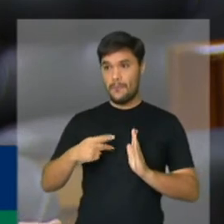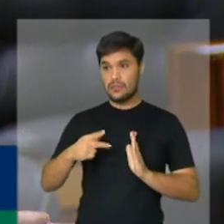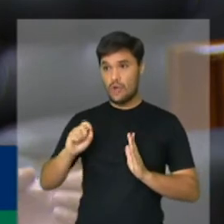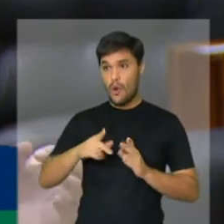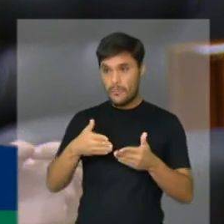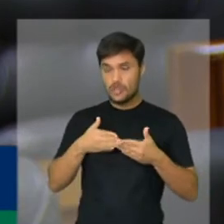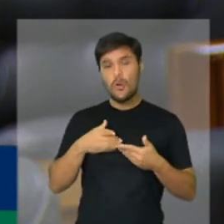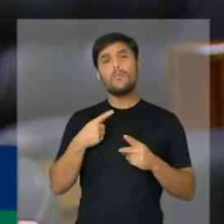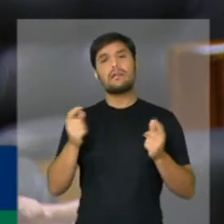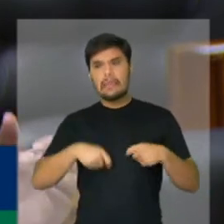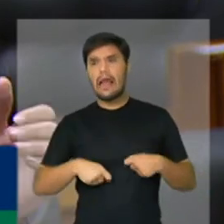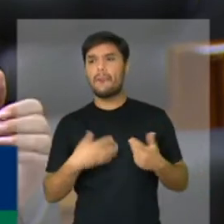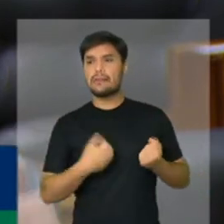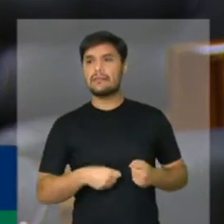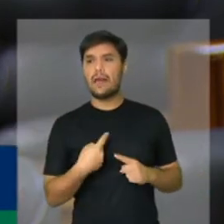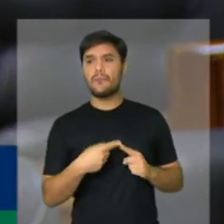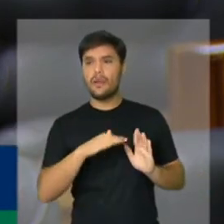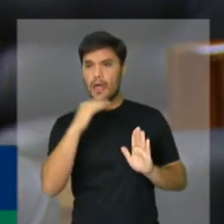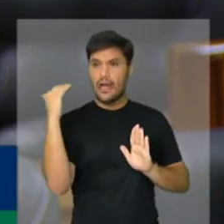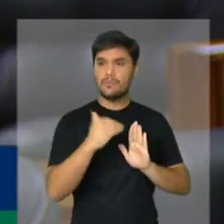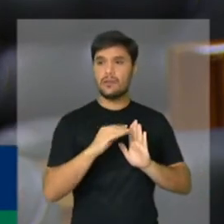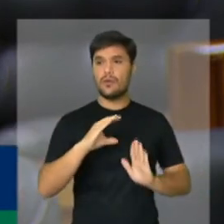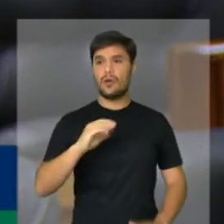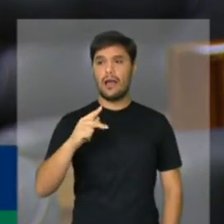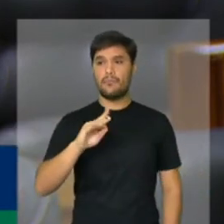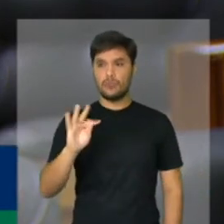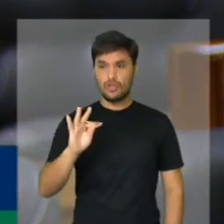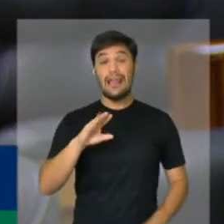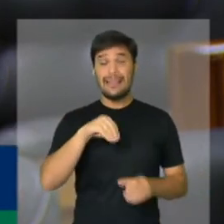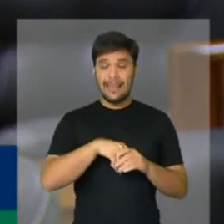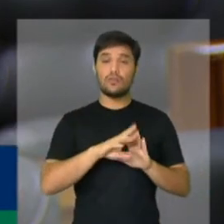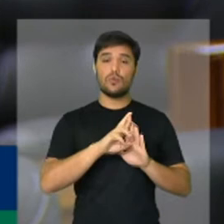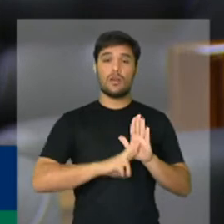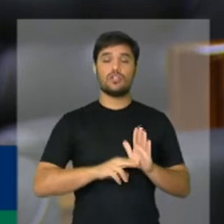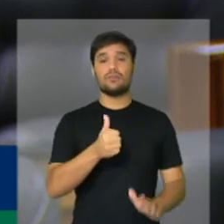REGIMENTO E OS QUE SOLICITEM. OU SEJA, MESMO COM A REVOGAÇÃO O REQUERIMENTO DE VOTAÇÃO DE ARTIGO POR ARTIGO